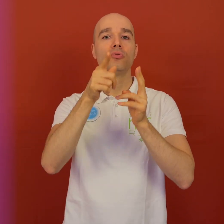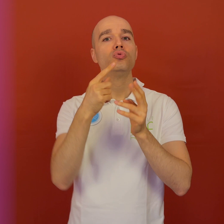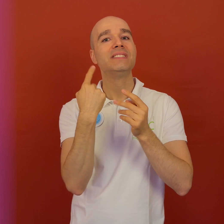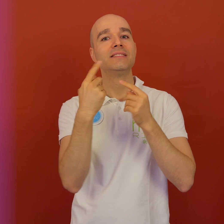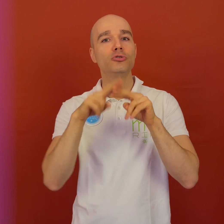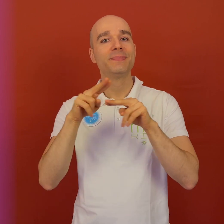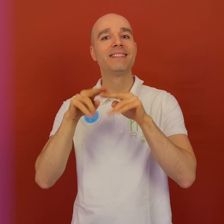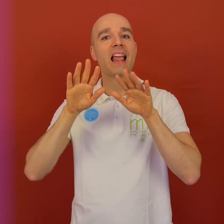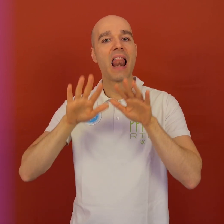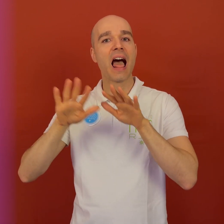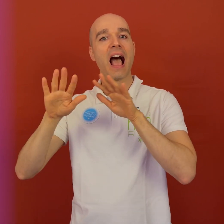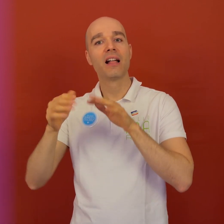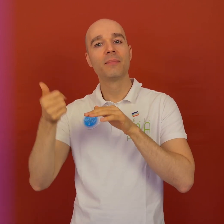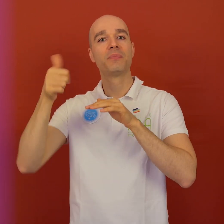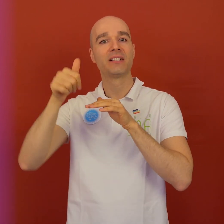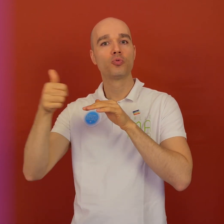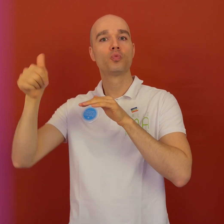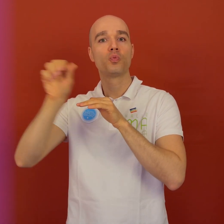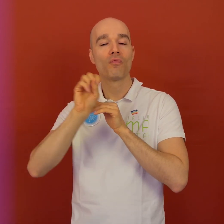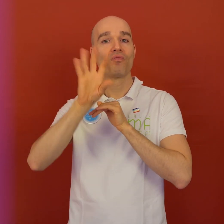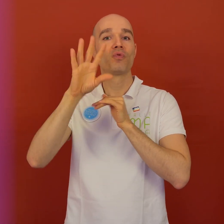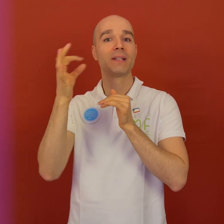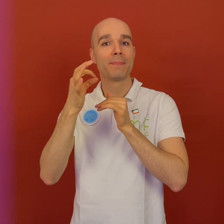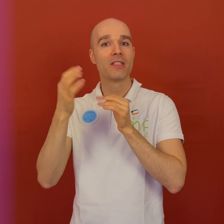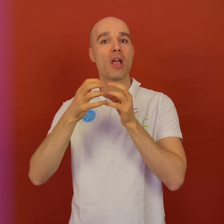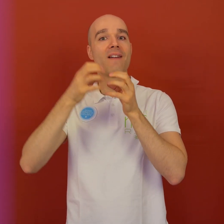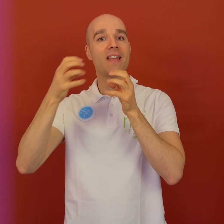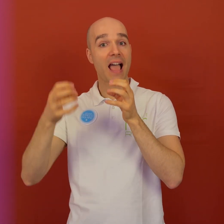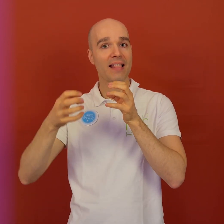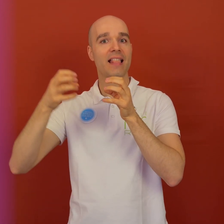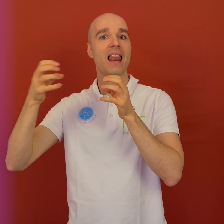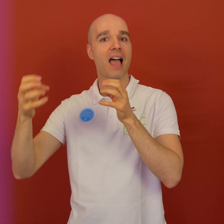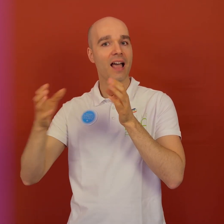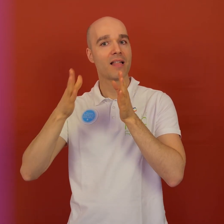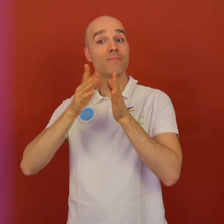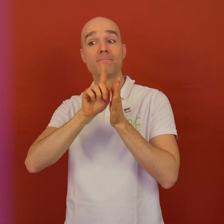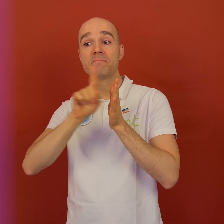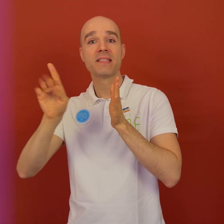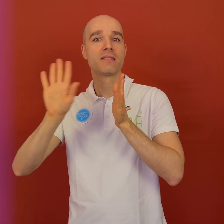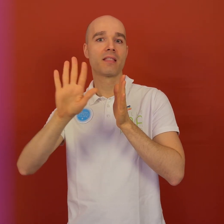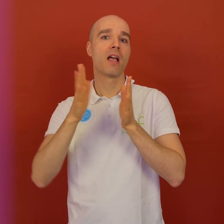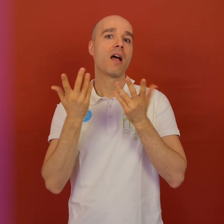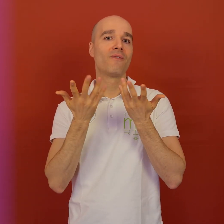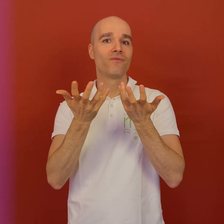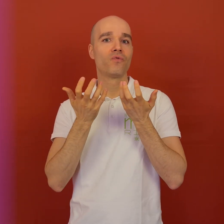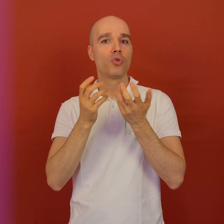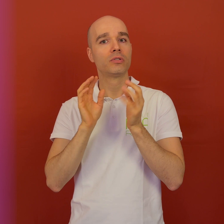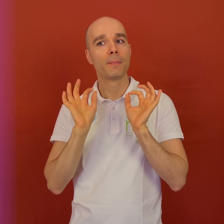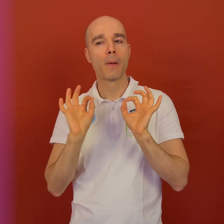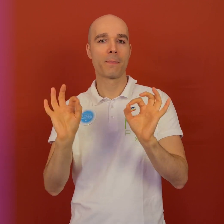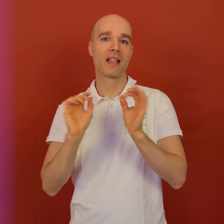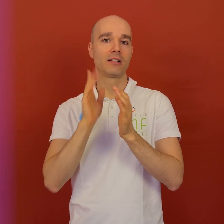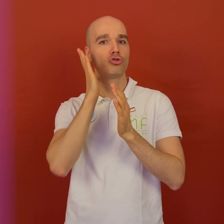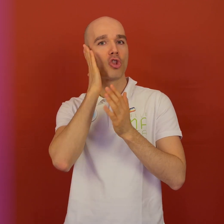dann kannst du deine Schlafzeit schrittweise immer um 15 Minuten verlängern. So lange bis du bei deiner optimalen